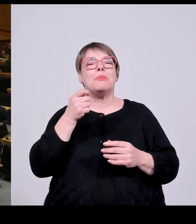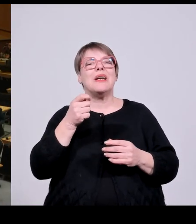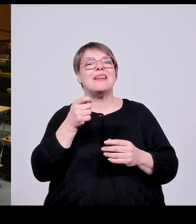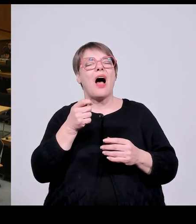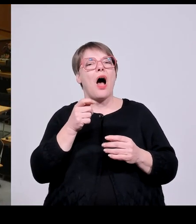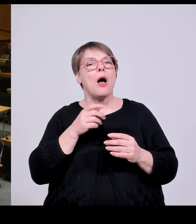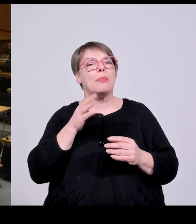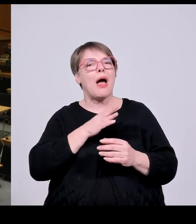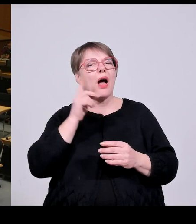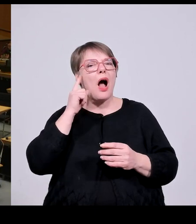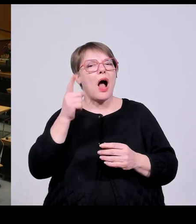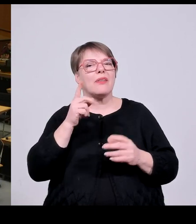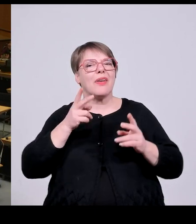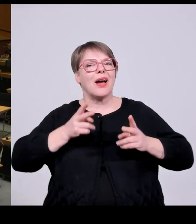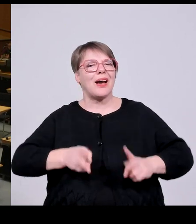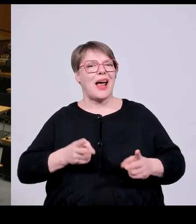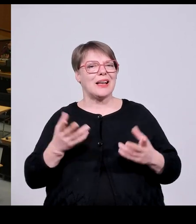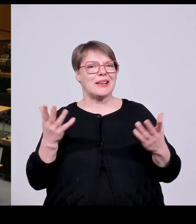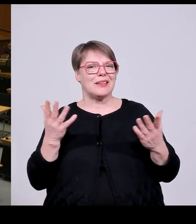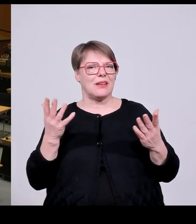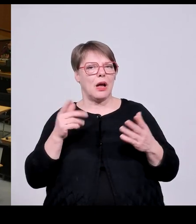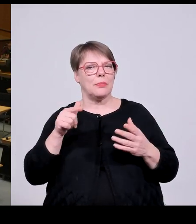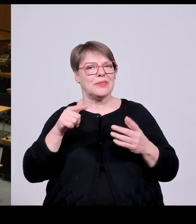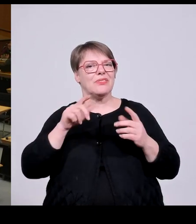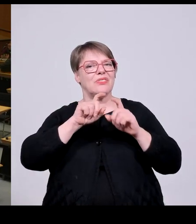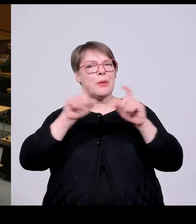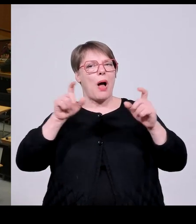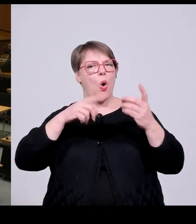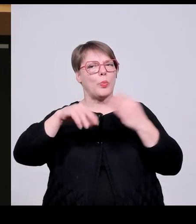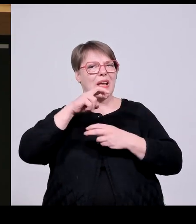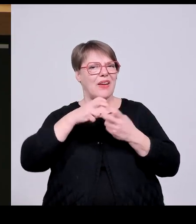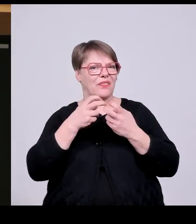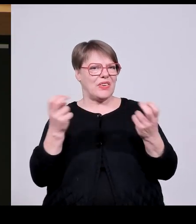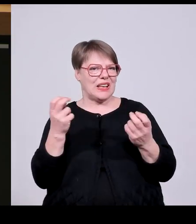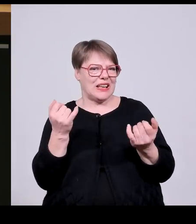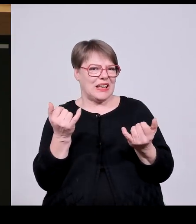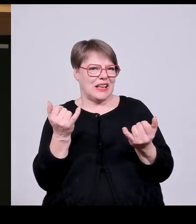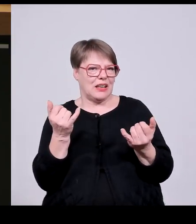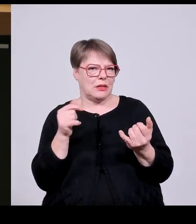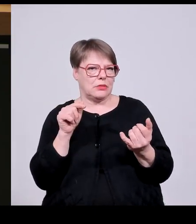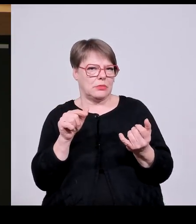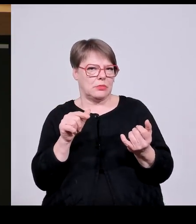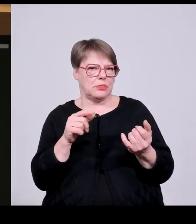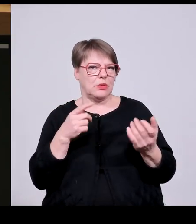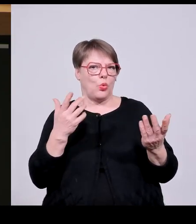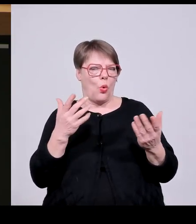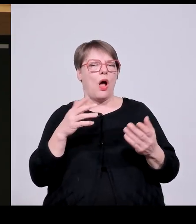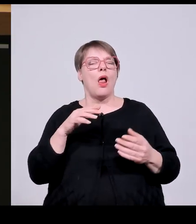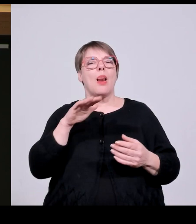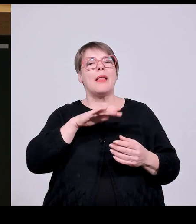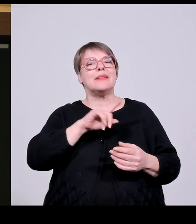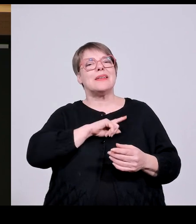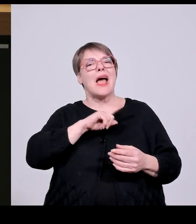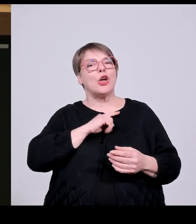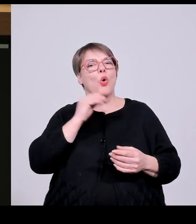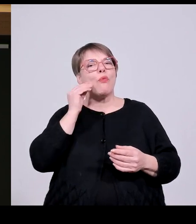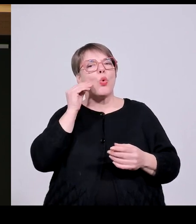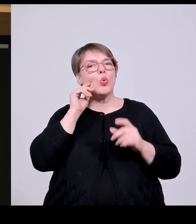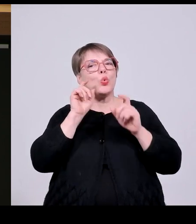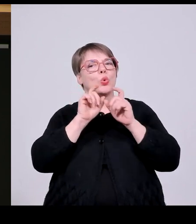Denn Mieter- Mitbestimmung ist für uns als Koalition auch kein Zuckerbrot oder Zugeständnis, sondern aus unserer Sicht zwingend notwendig,